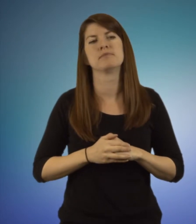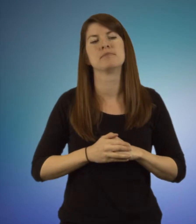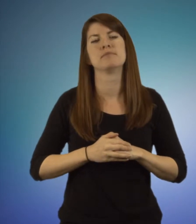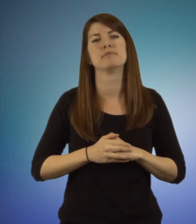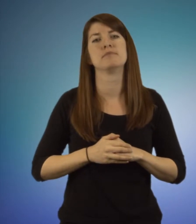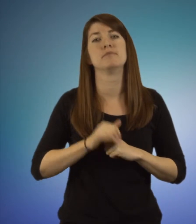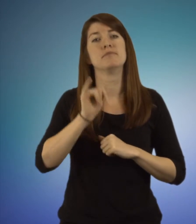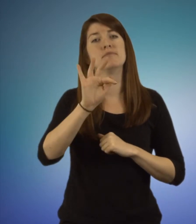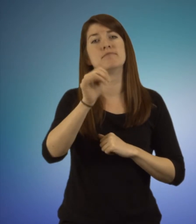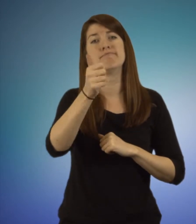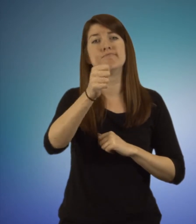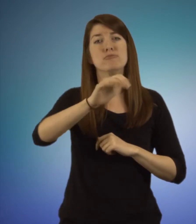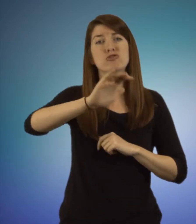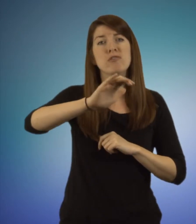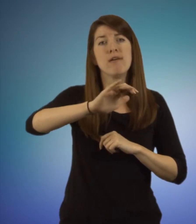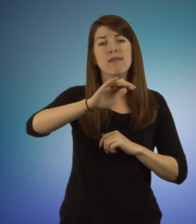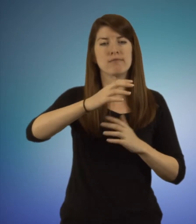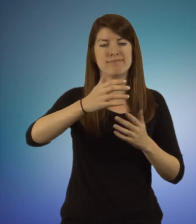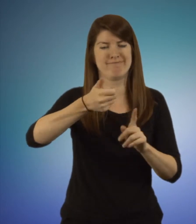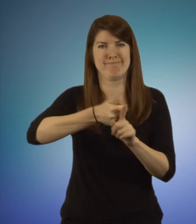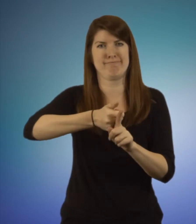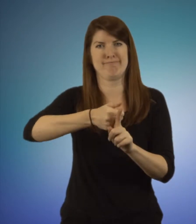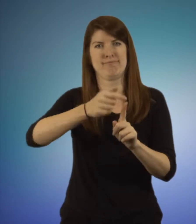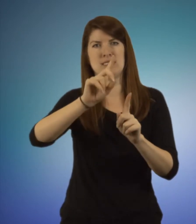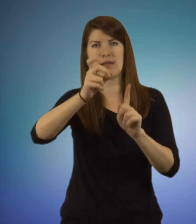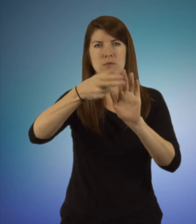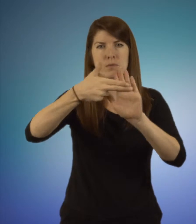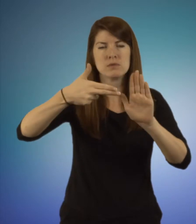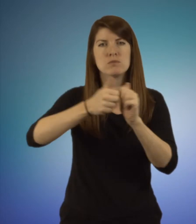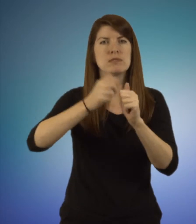intervencionistas de la primera infancia y la agencia local de educación participan de este proceso.